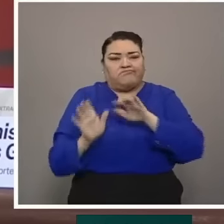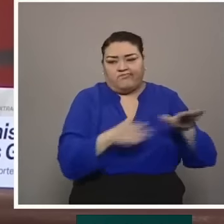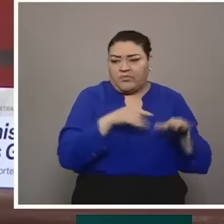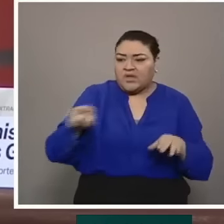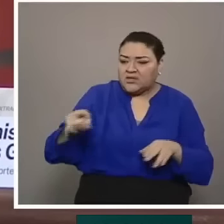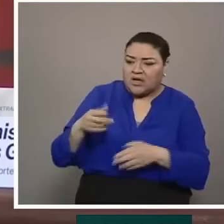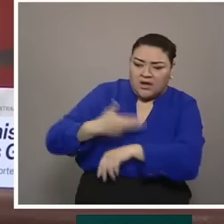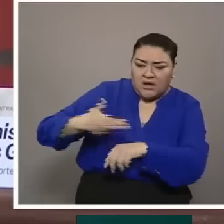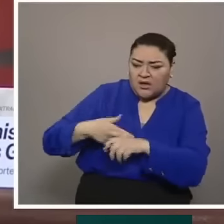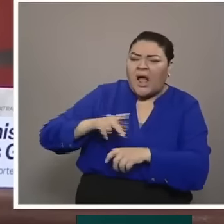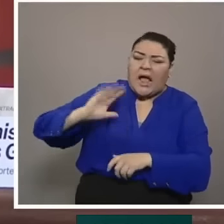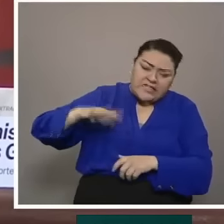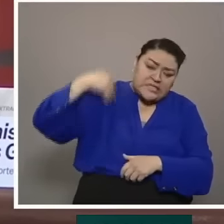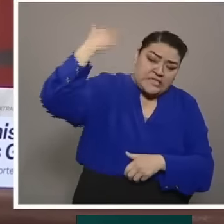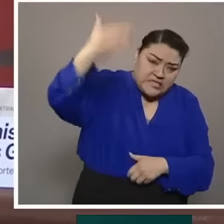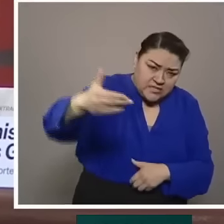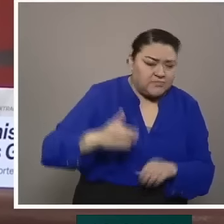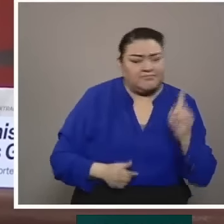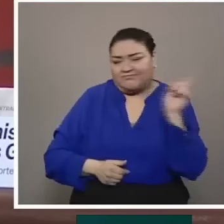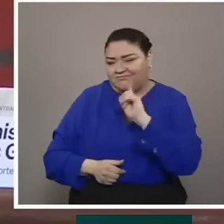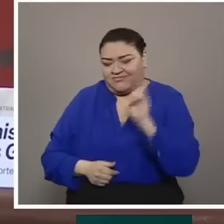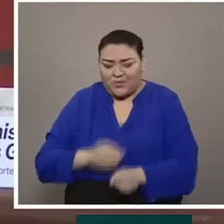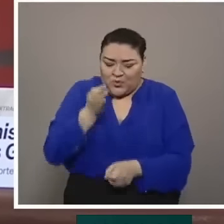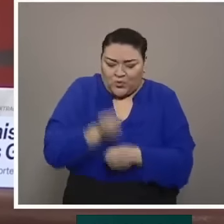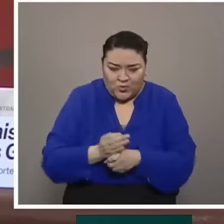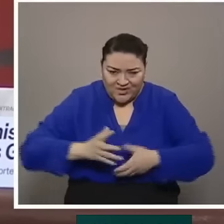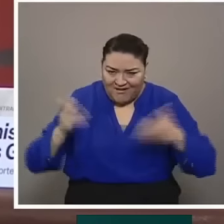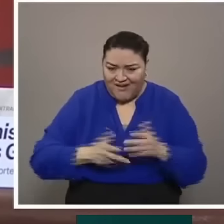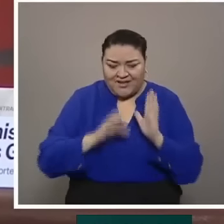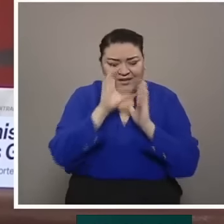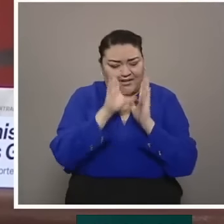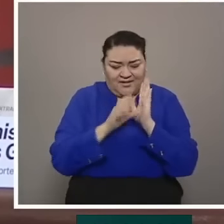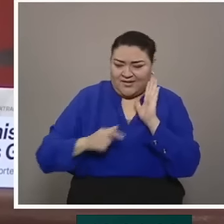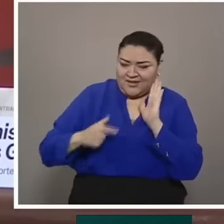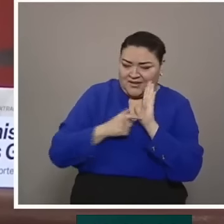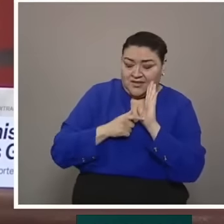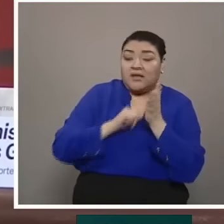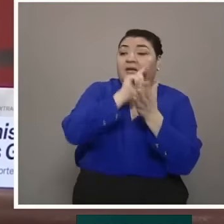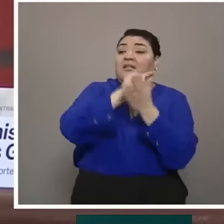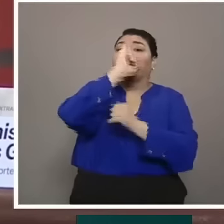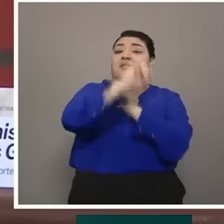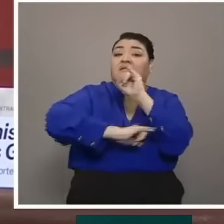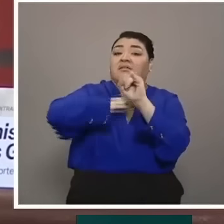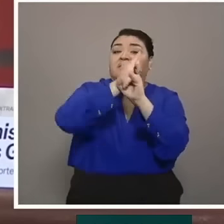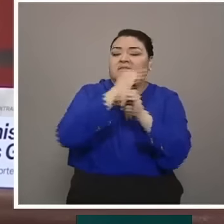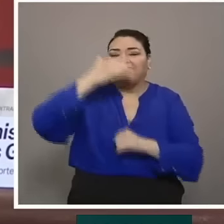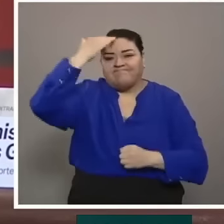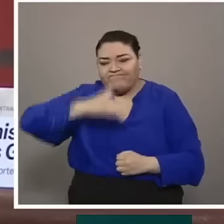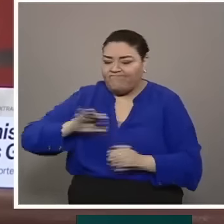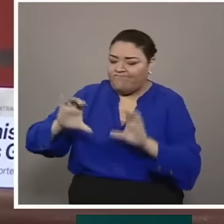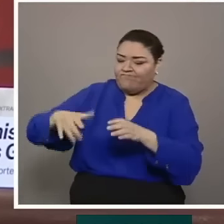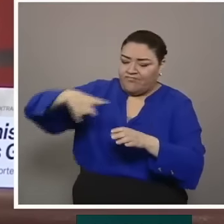derecho constitucional. En el ámbito convencional, el derecho de autogobierno indígena se vincula con